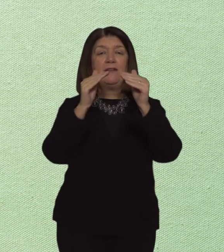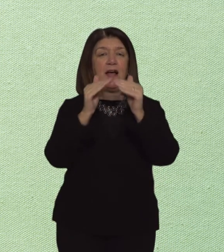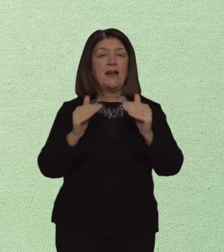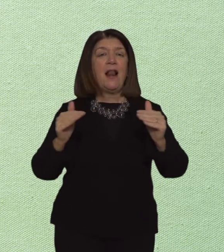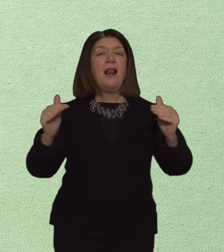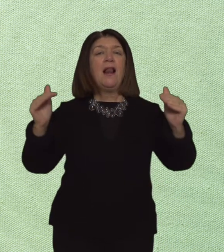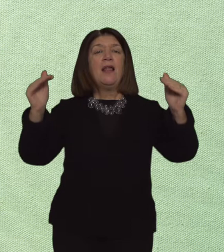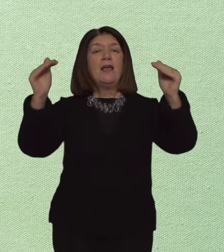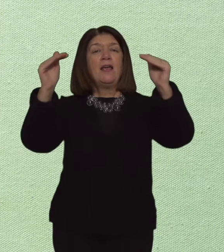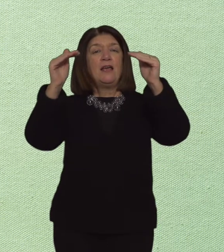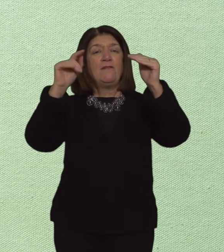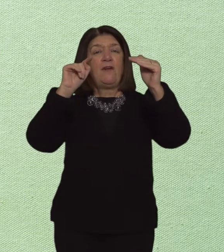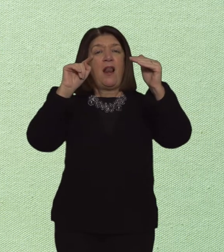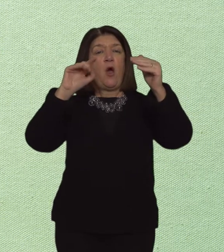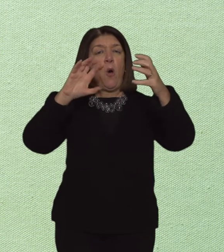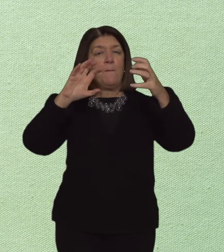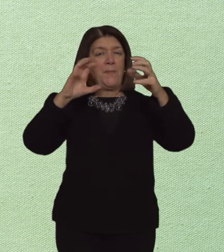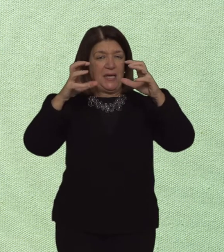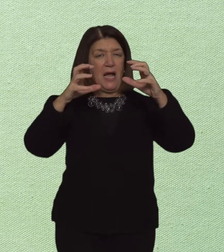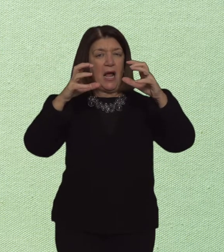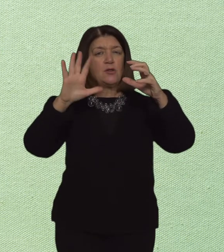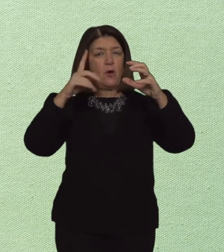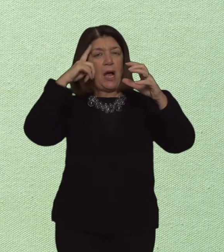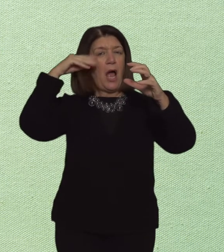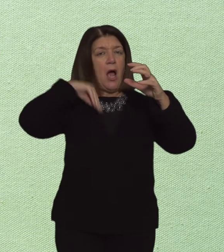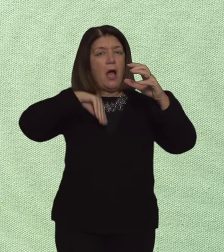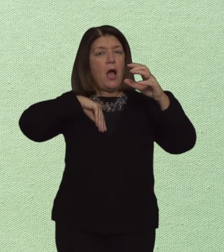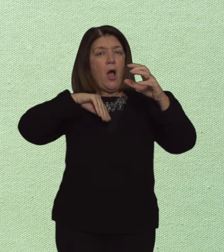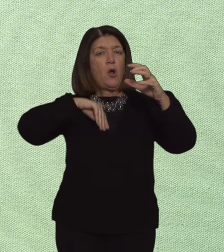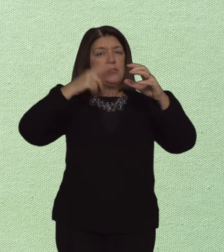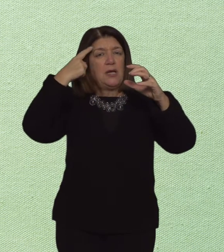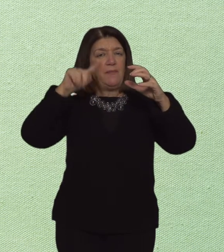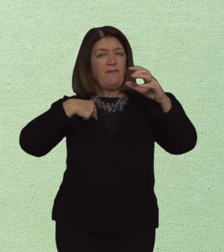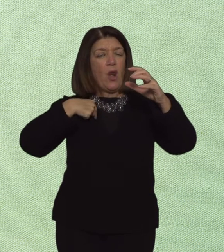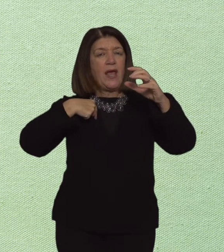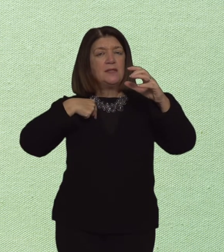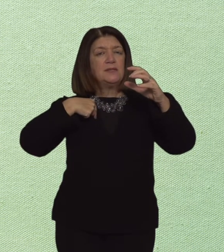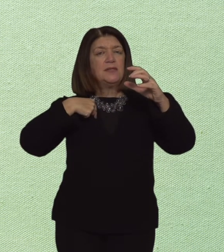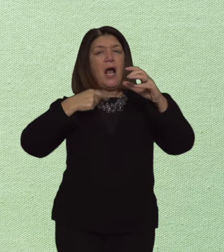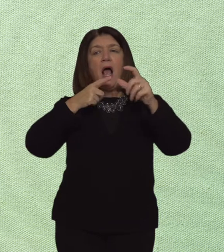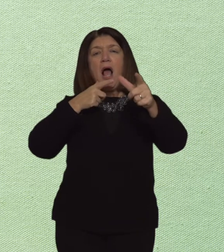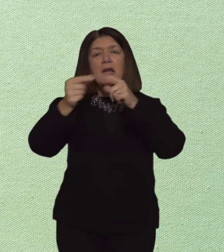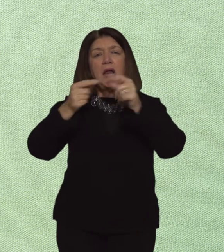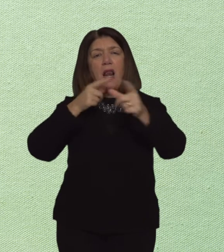livello di consapevolezza della natura delle relazioni e mettersi poi nelle condizioni di